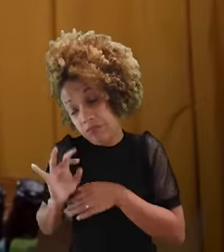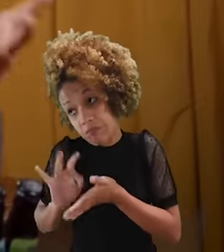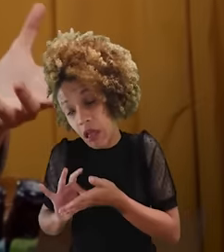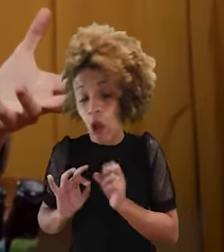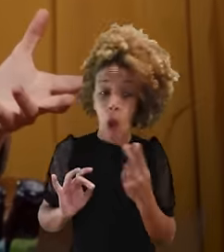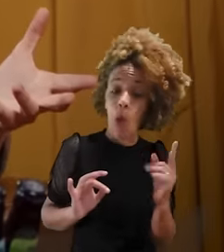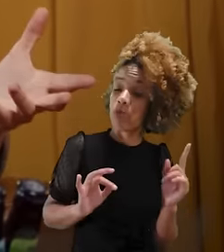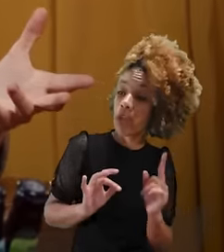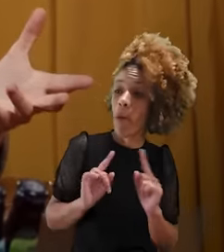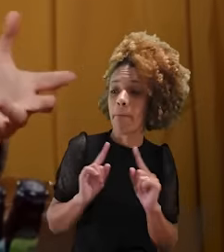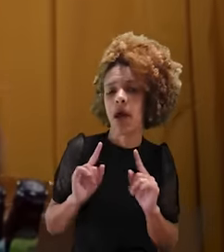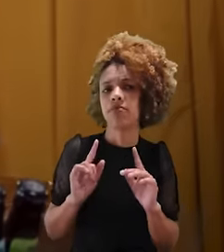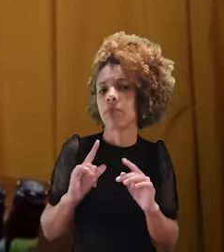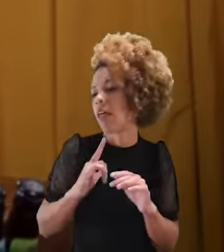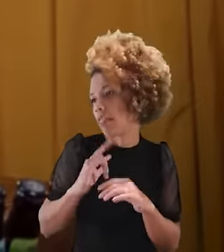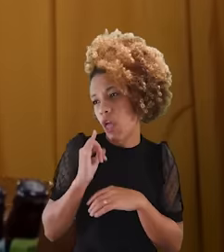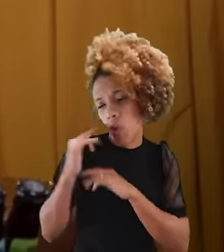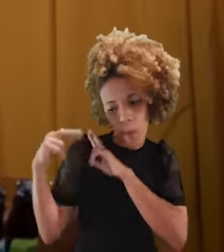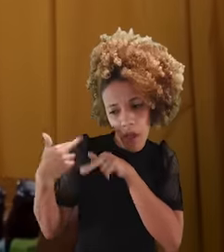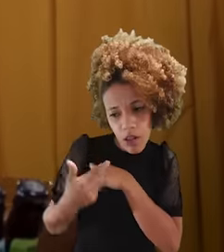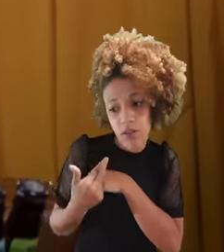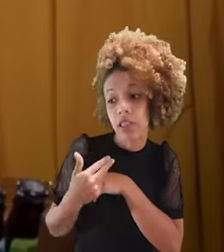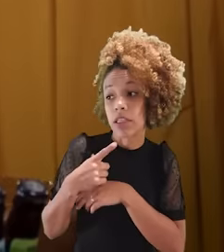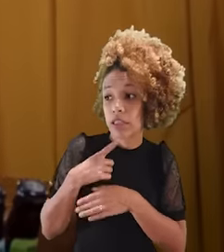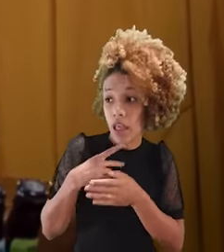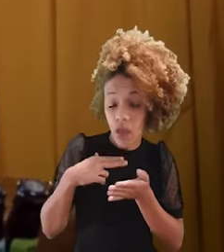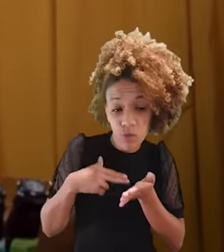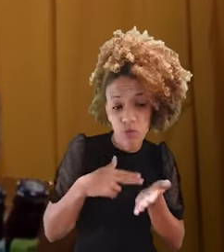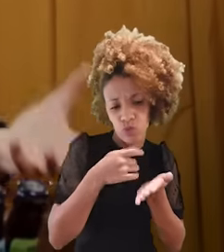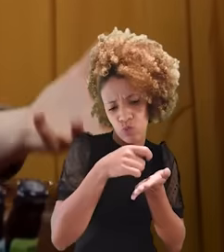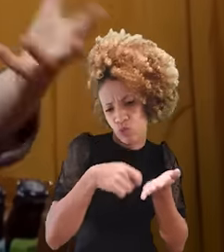importa que a história é tão linda ok de que Kafka Fran Kafka o grande escritor que era tido como